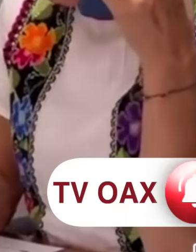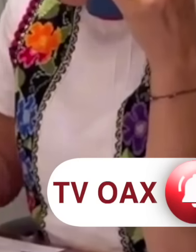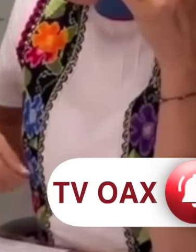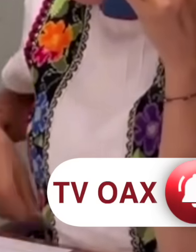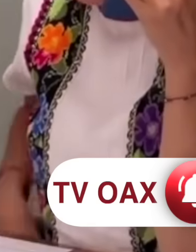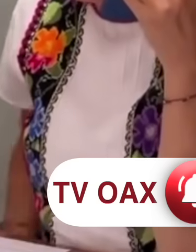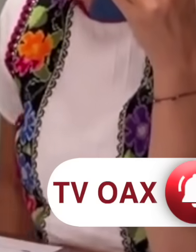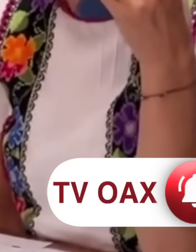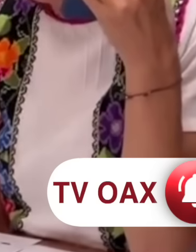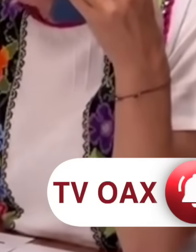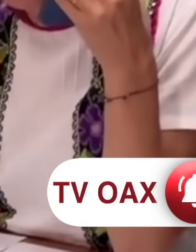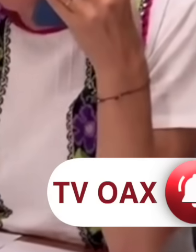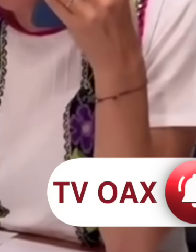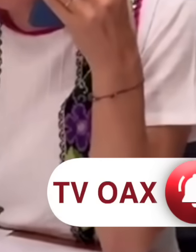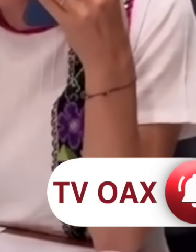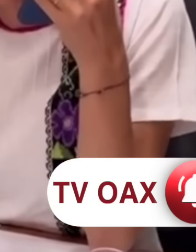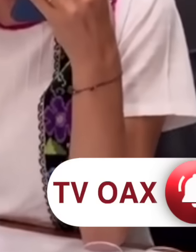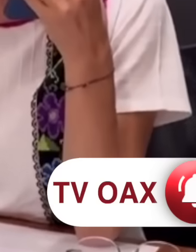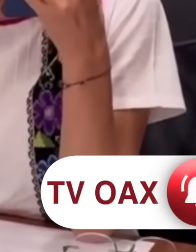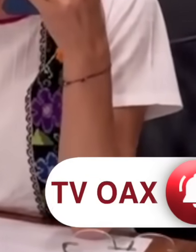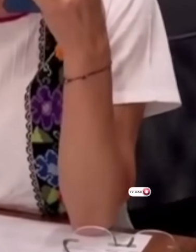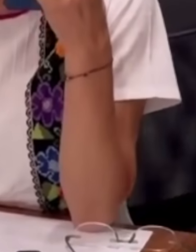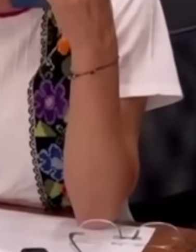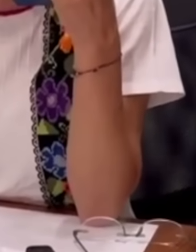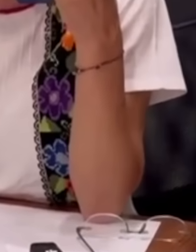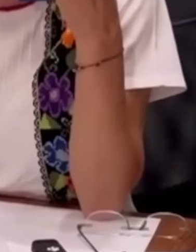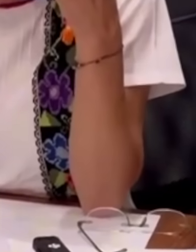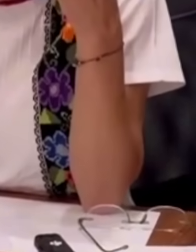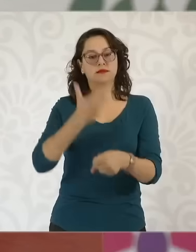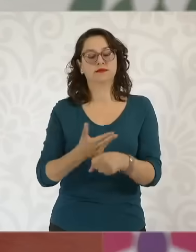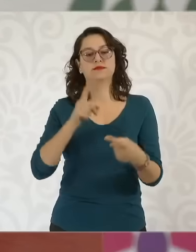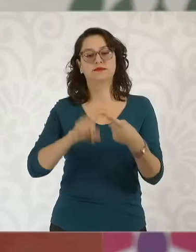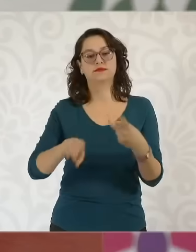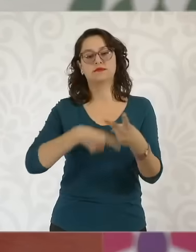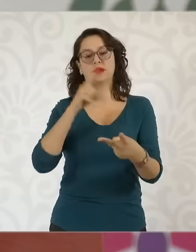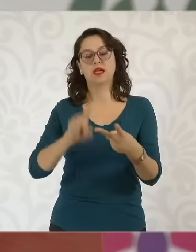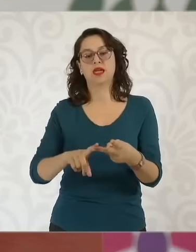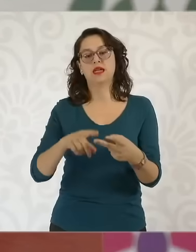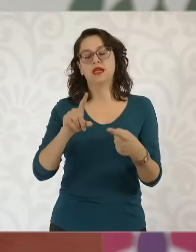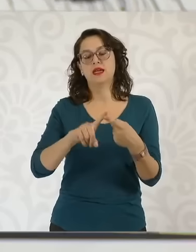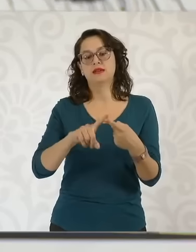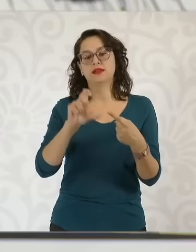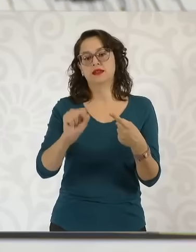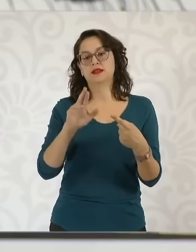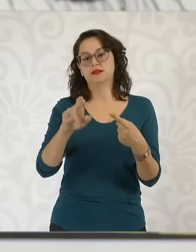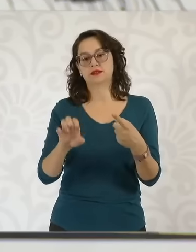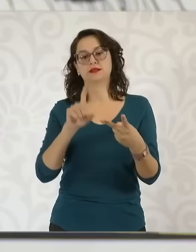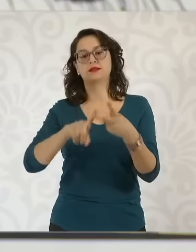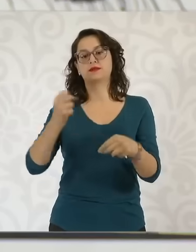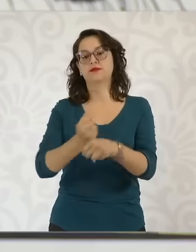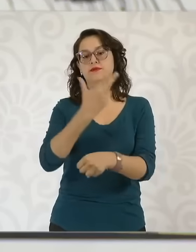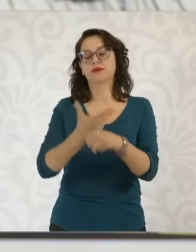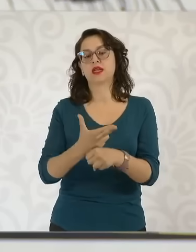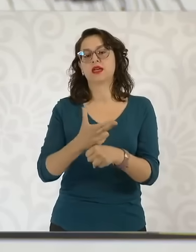Exteriores, Juan Ramón de la Fuente, el secretario de economía, Marcelo Ebrard y e Roberto Velasco,